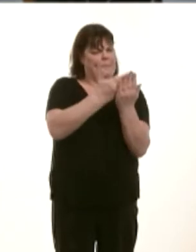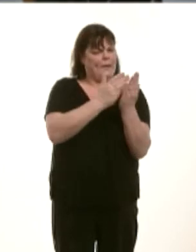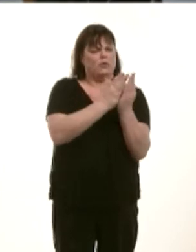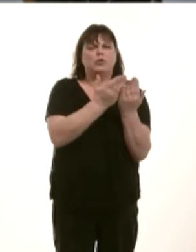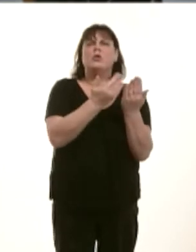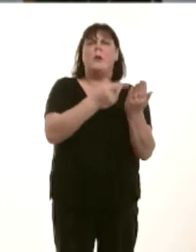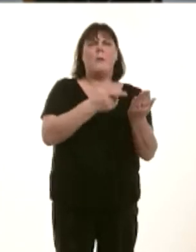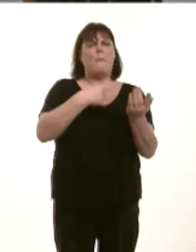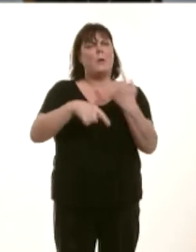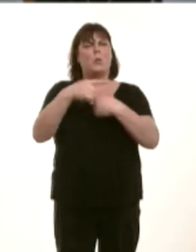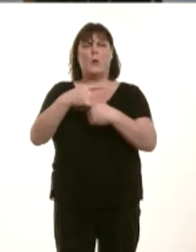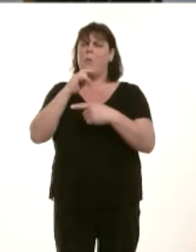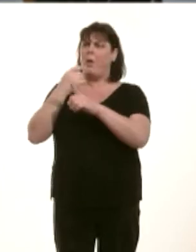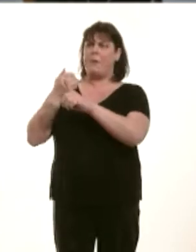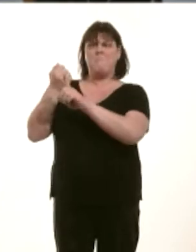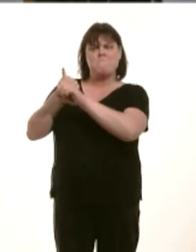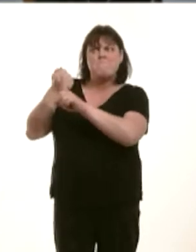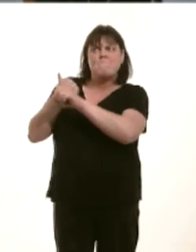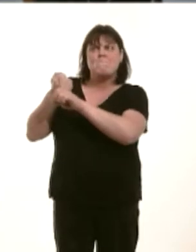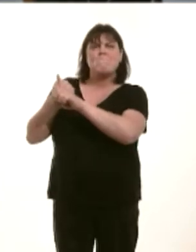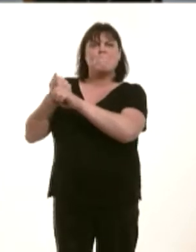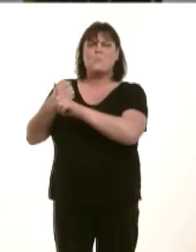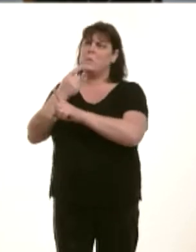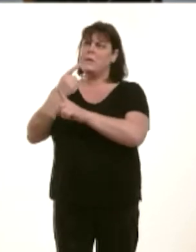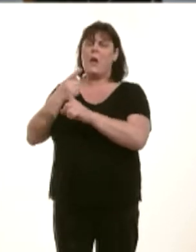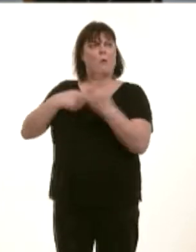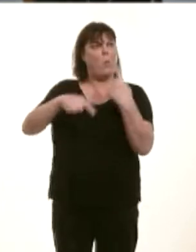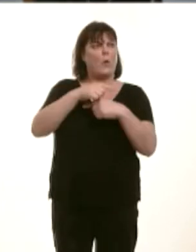sicrhau ein bod niín symud y mater hwn ymlaen er mwyn rhoiír dewis i bobl.